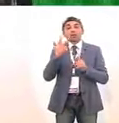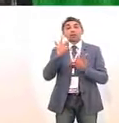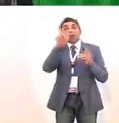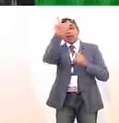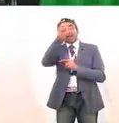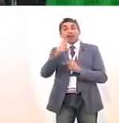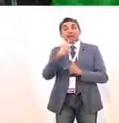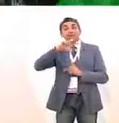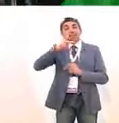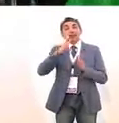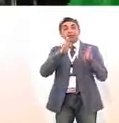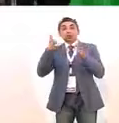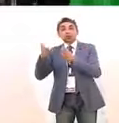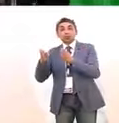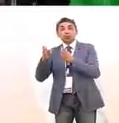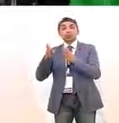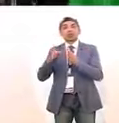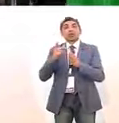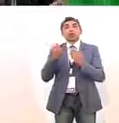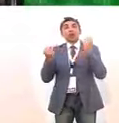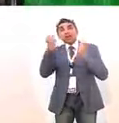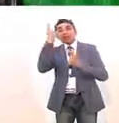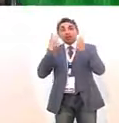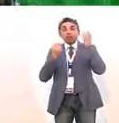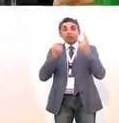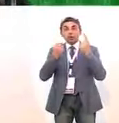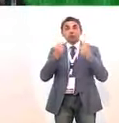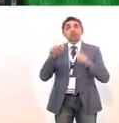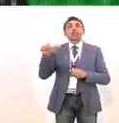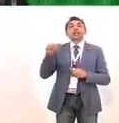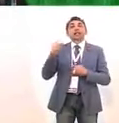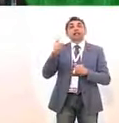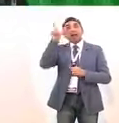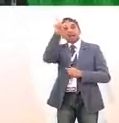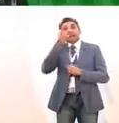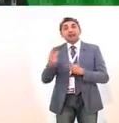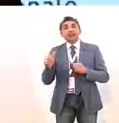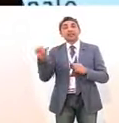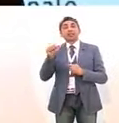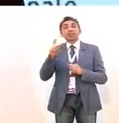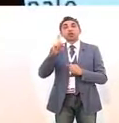del Terzo Settore; dell’Italia dell’innovazione; dell’Italia di Sergio Gaudio che dagli Stati